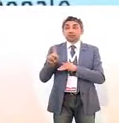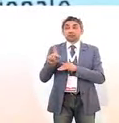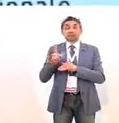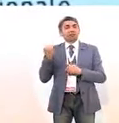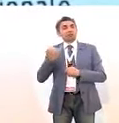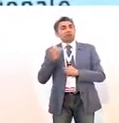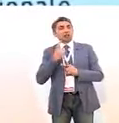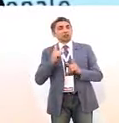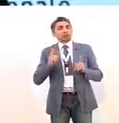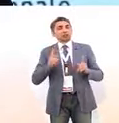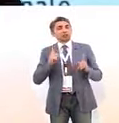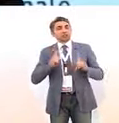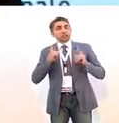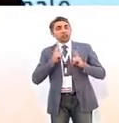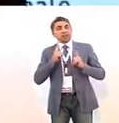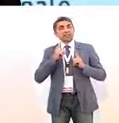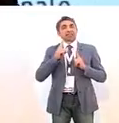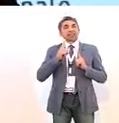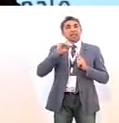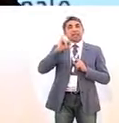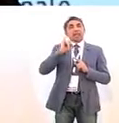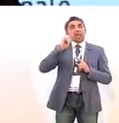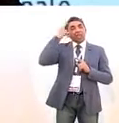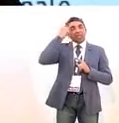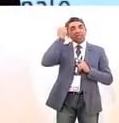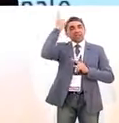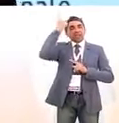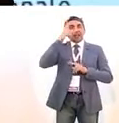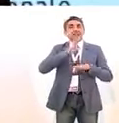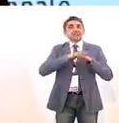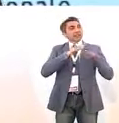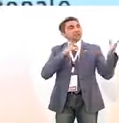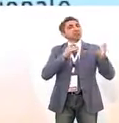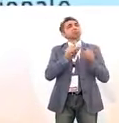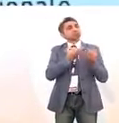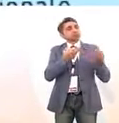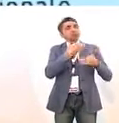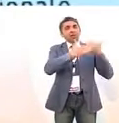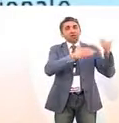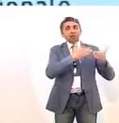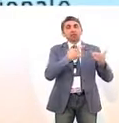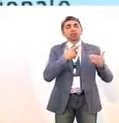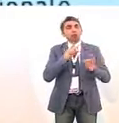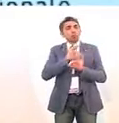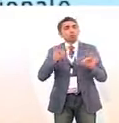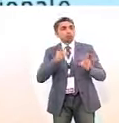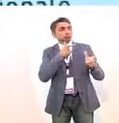gli ideali della sinistra, lo faccia. Noi siamo pronti a discutere e ragionare insieme.